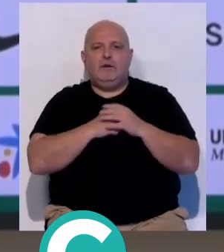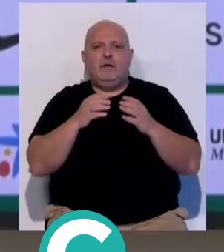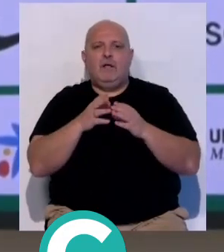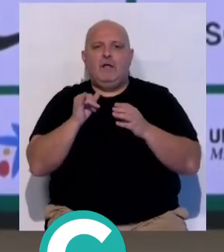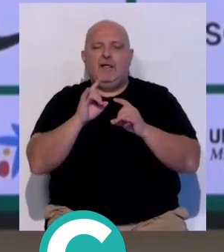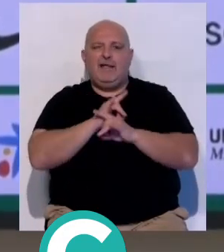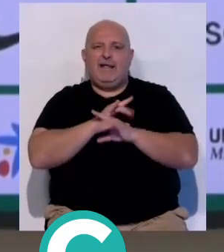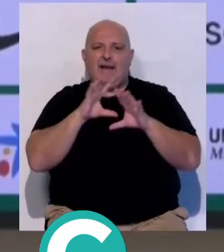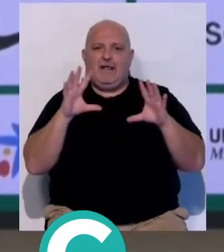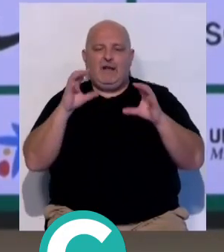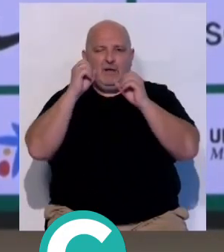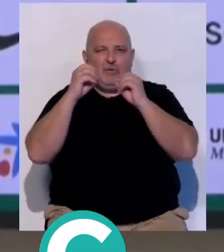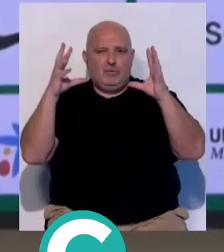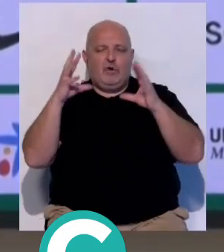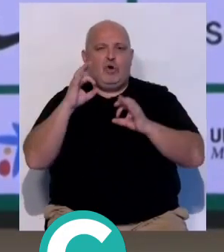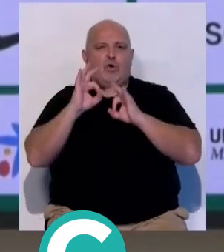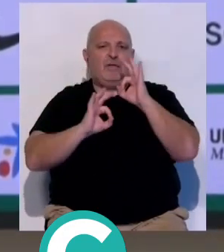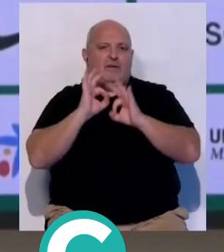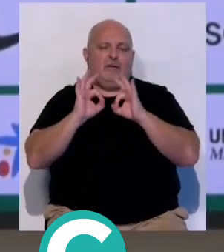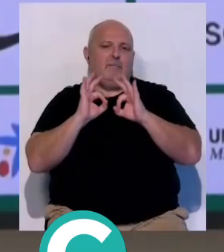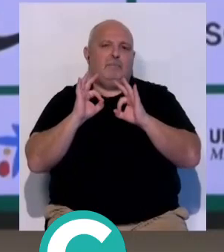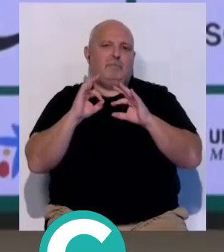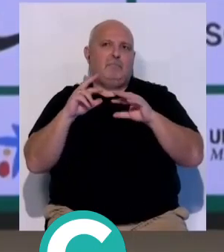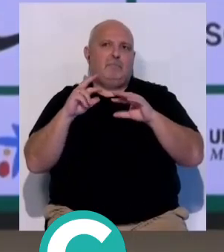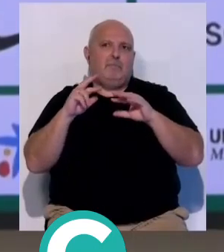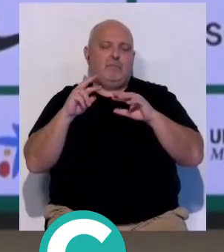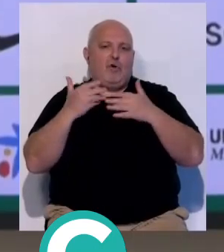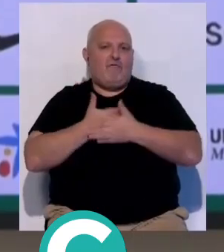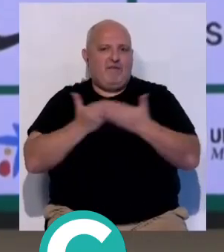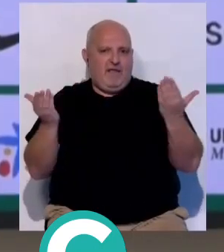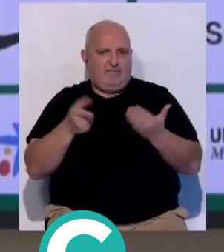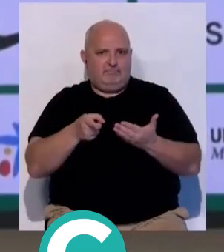una Claridad conceptual y organizativa que nos permita ser confiable eso es lo que vamos